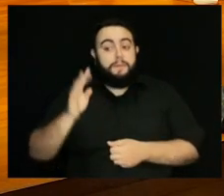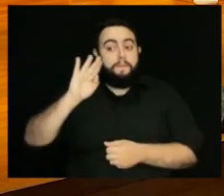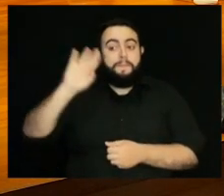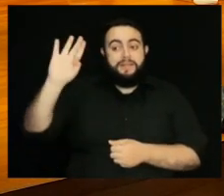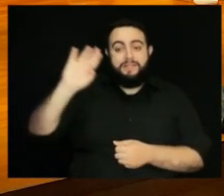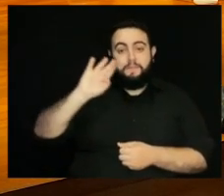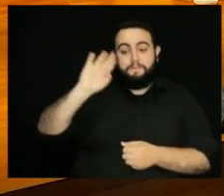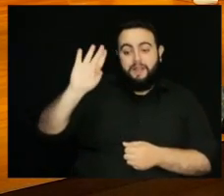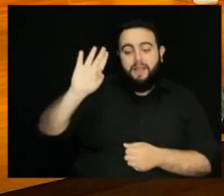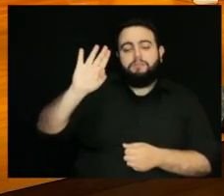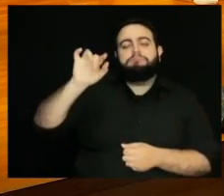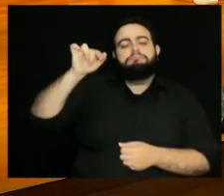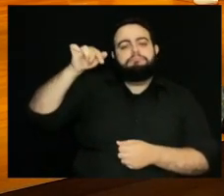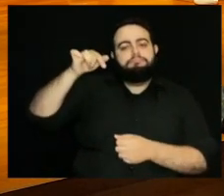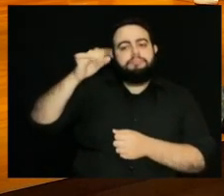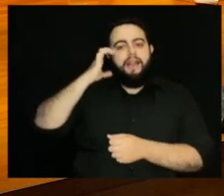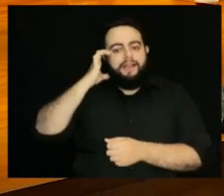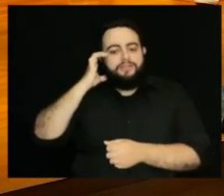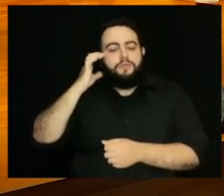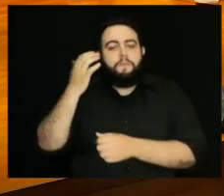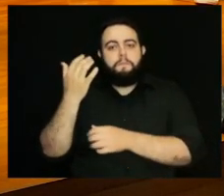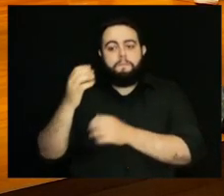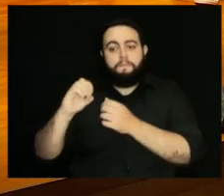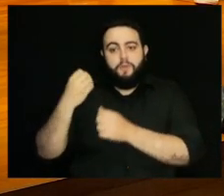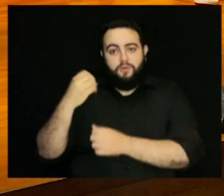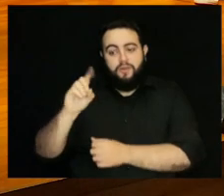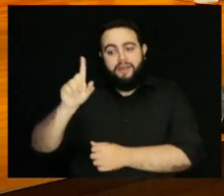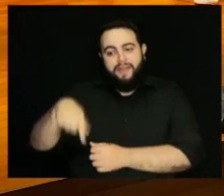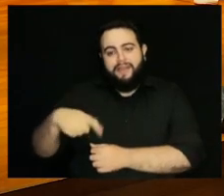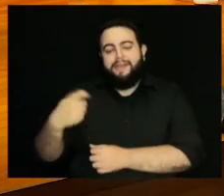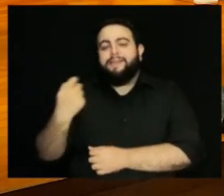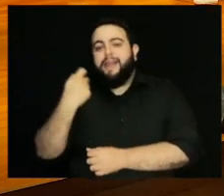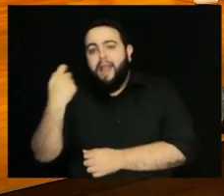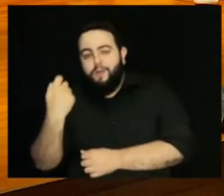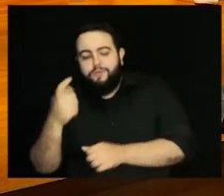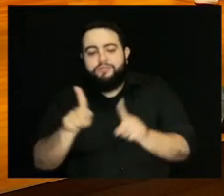seguir sendo durante muito tempo a Gaúcha e a Farroupilha, concorrentes entre si, não eram do